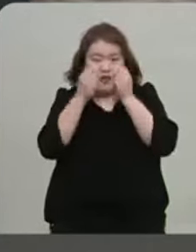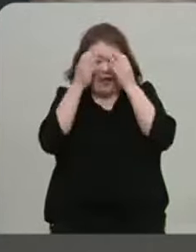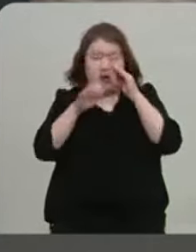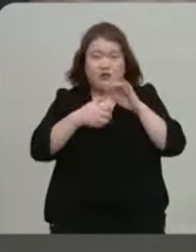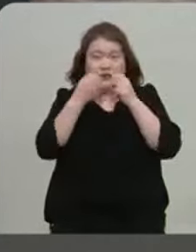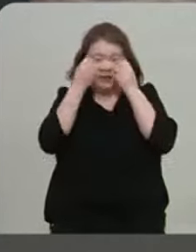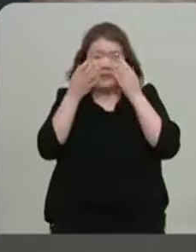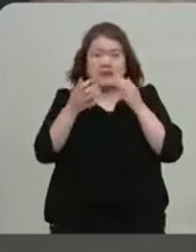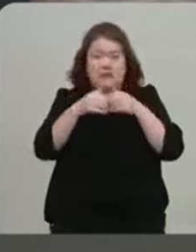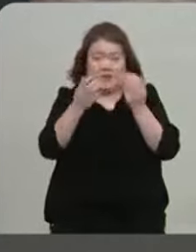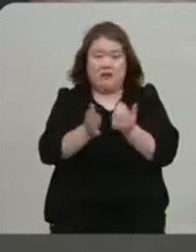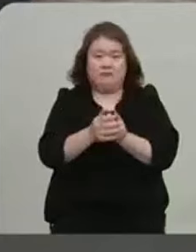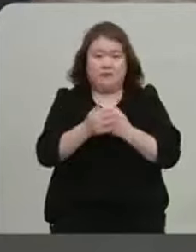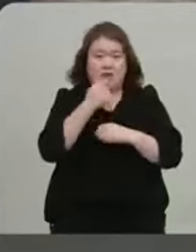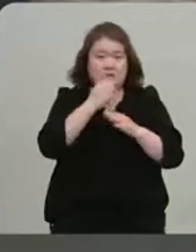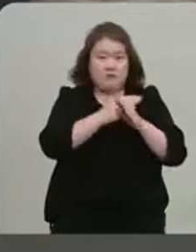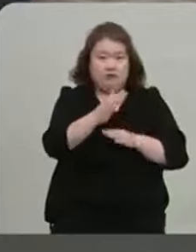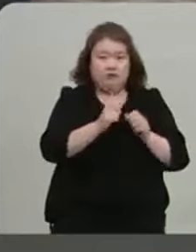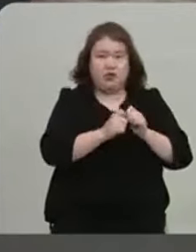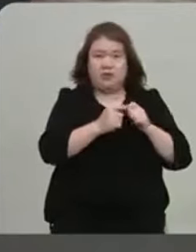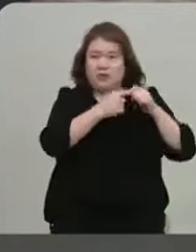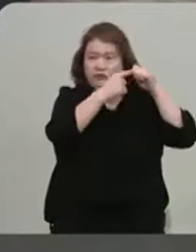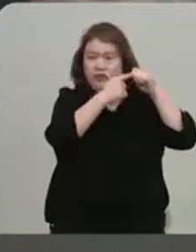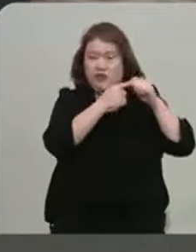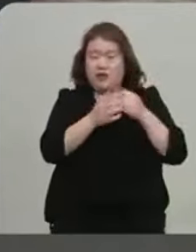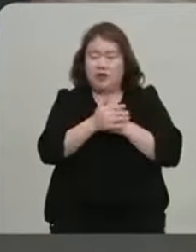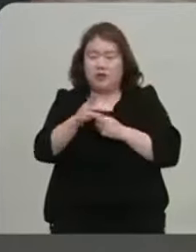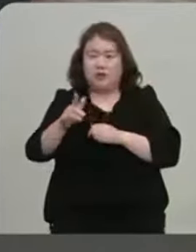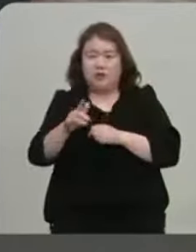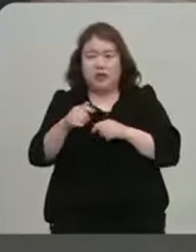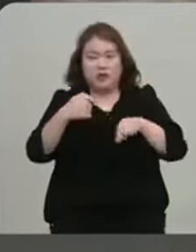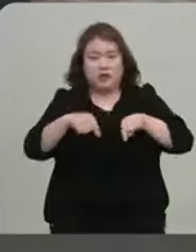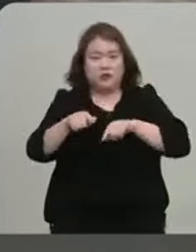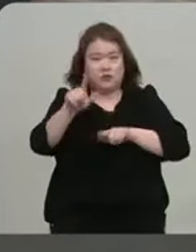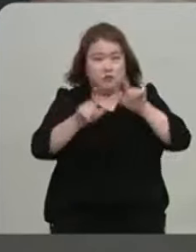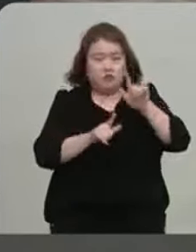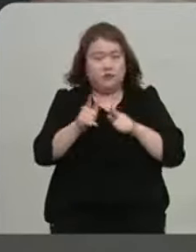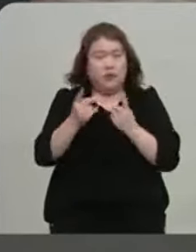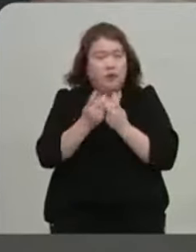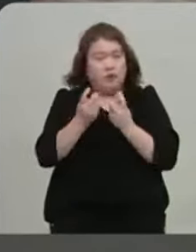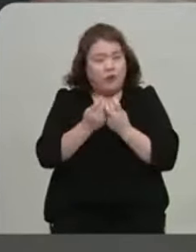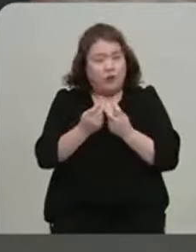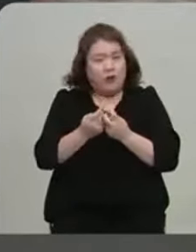민주당 우세가 예상됐던 전북 총선 구도에 얼마나 영향을 줄지 관심 입니다.